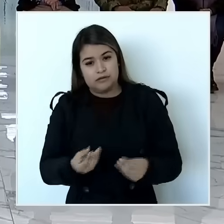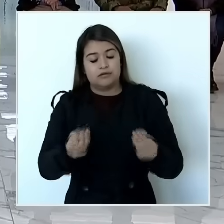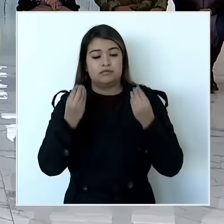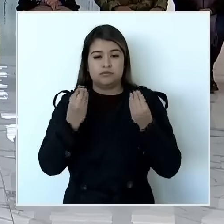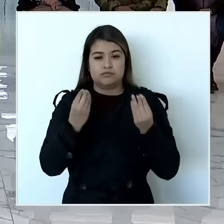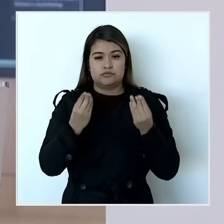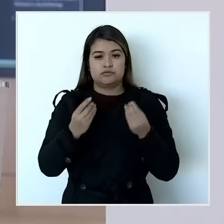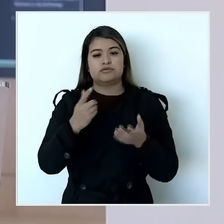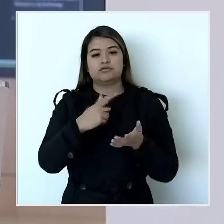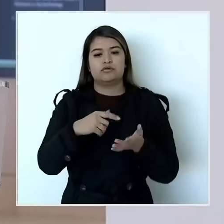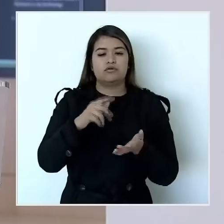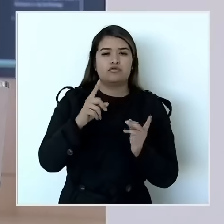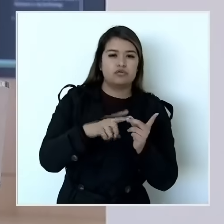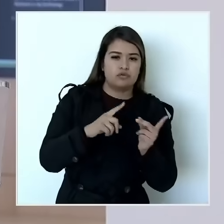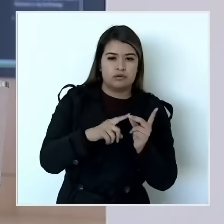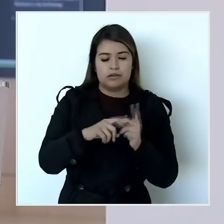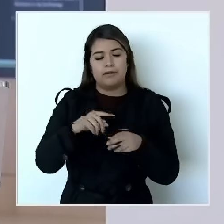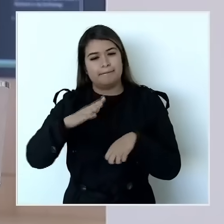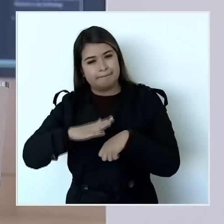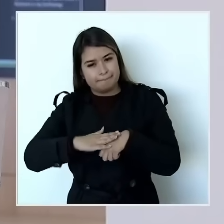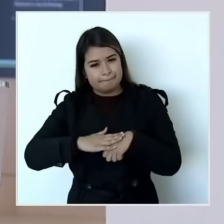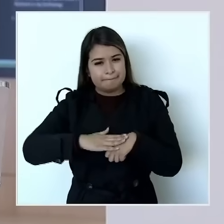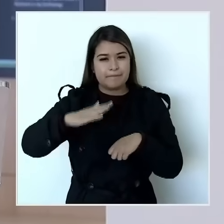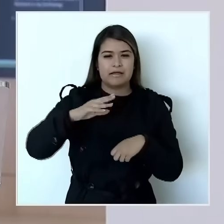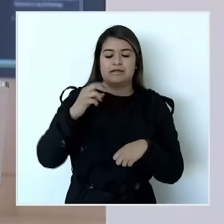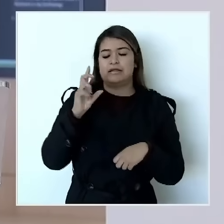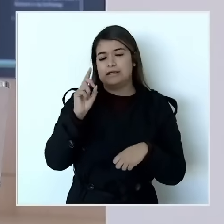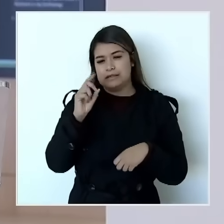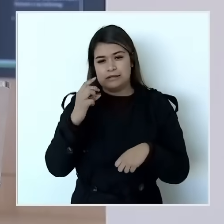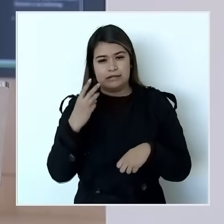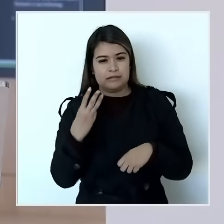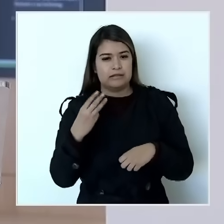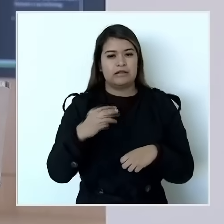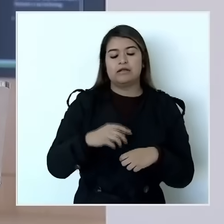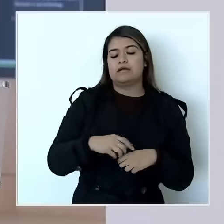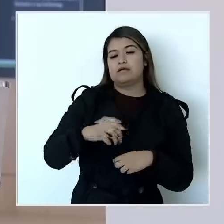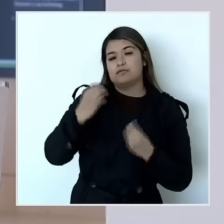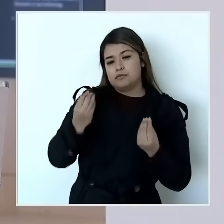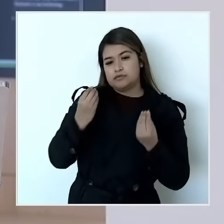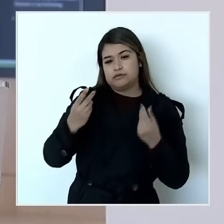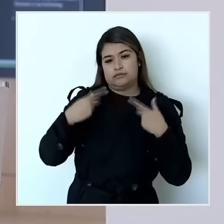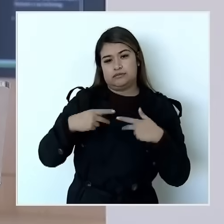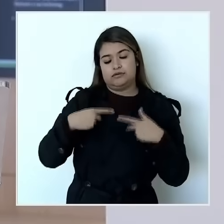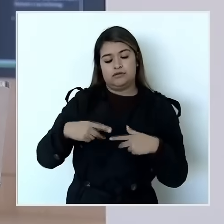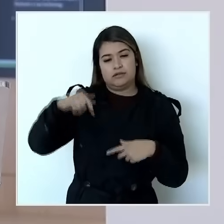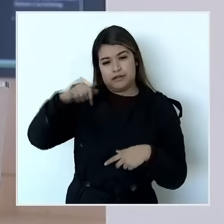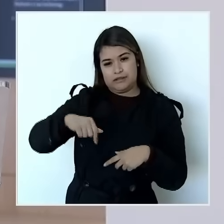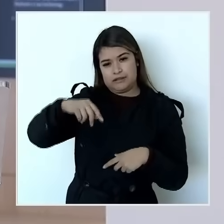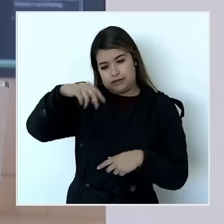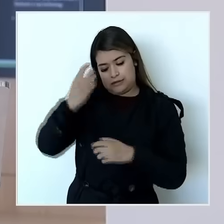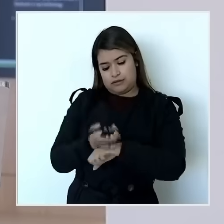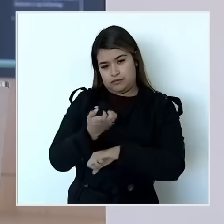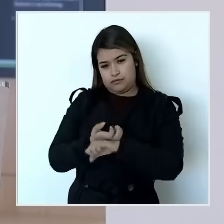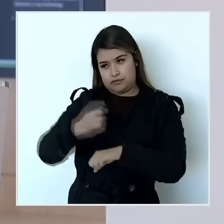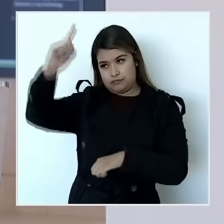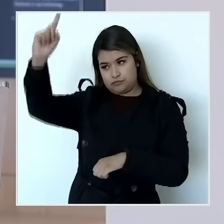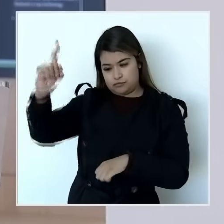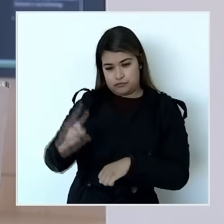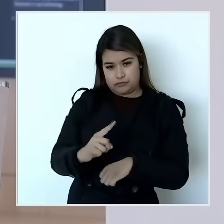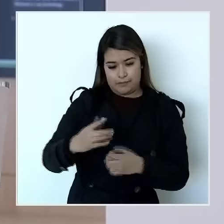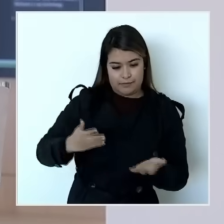fiscal con alrededor del 33% de todas las aduanas terrestres del país. Por ello,